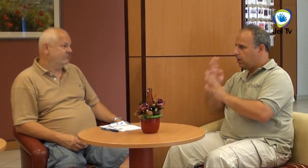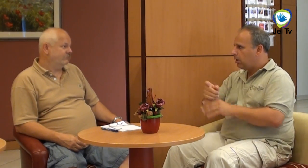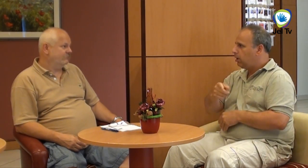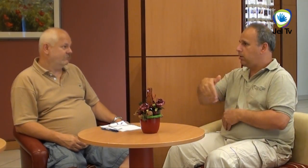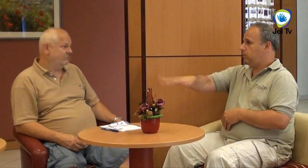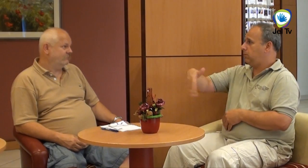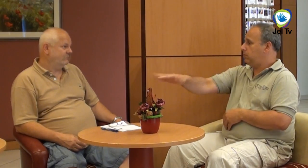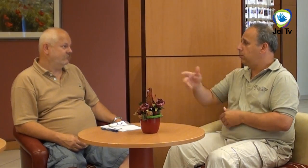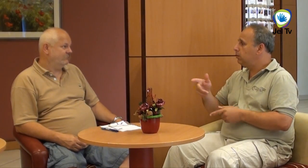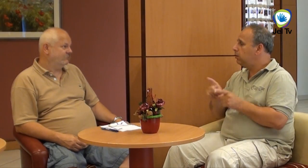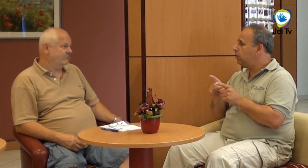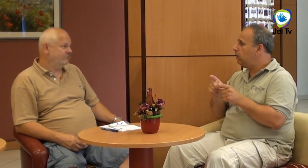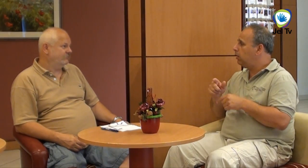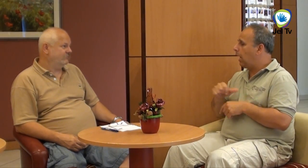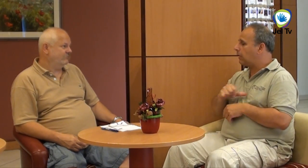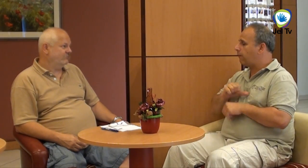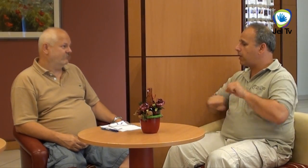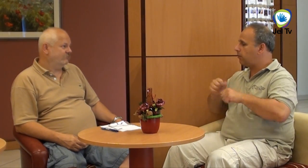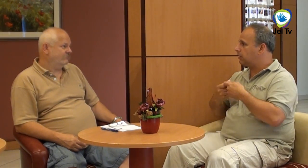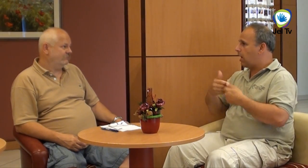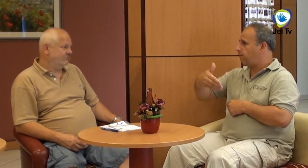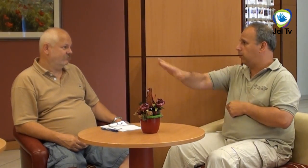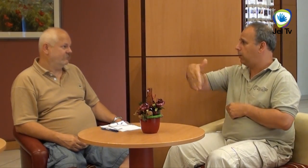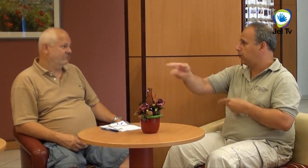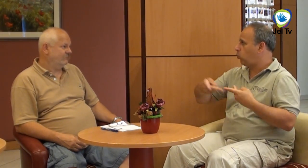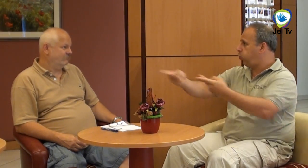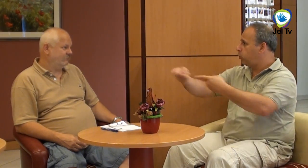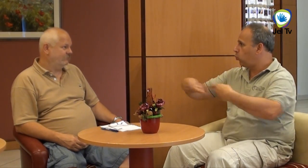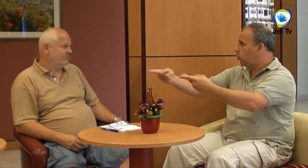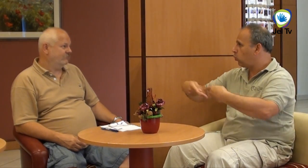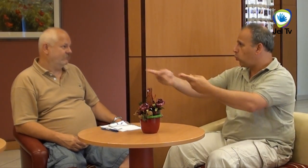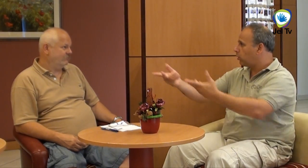Ott meg elküldik őket az érdekvédelmi szervezethez, hogy ott keresenek munkát.